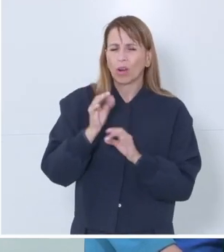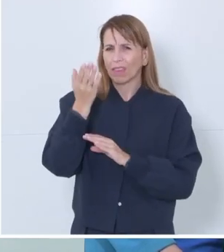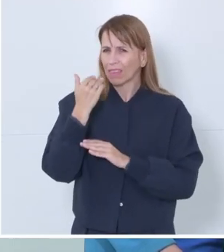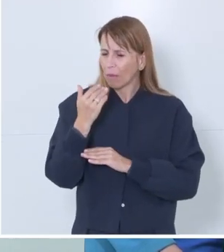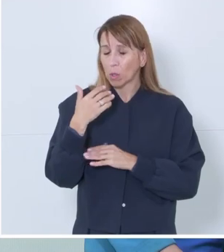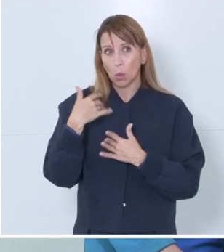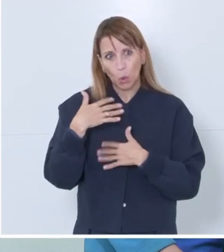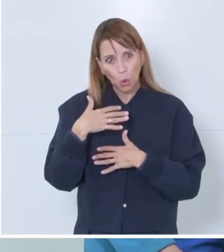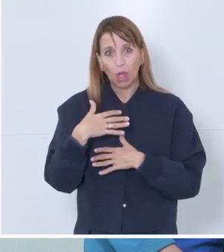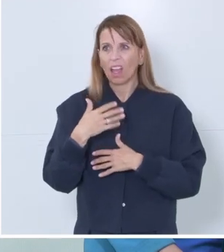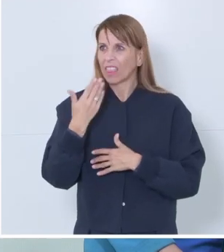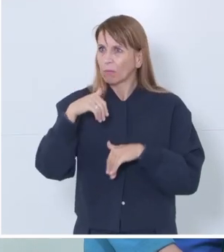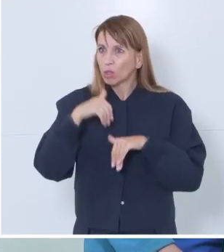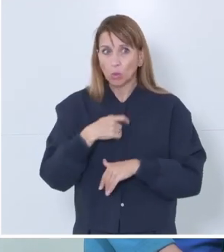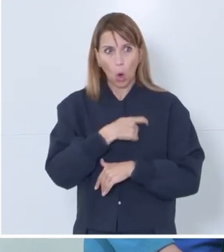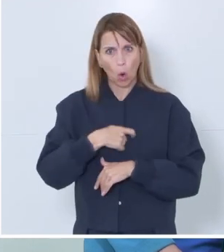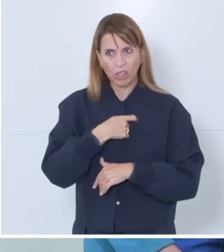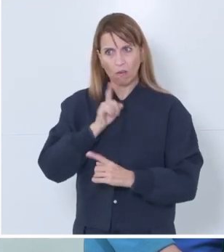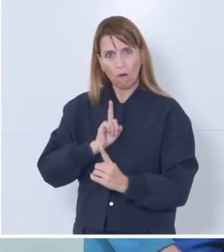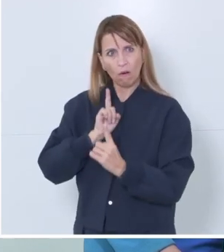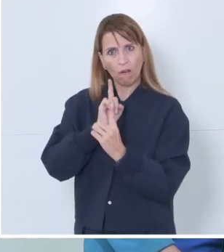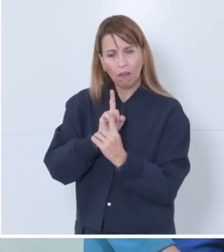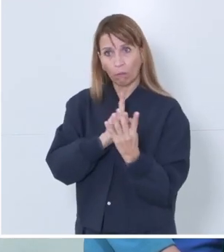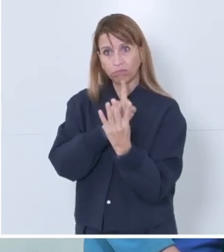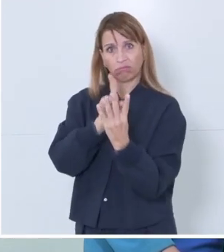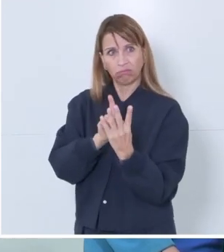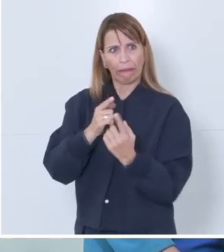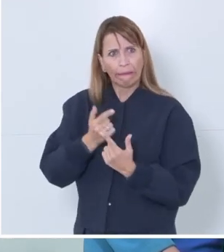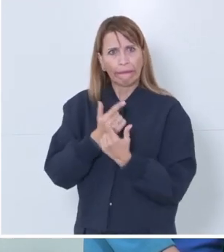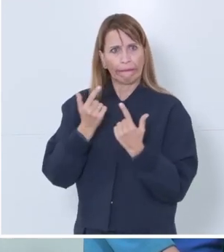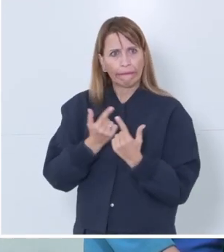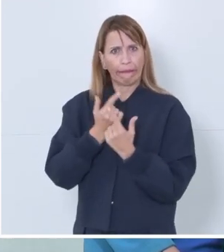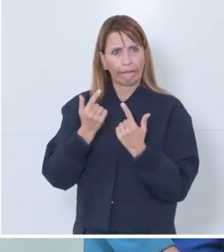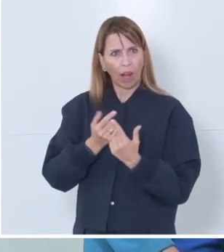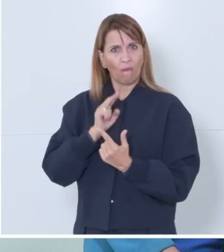mal vorstehen hat müssen und da wirklich Rede und Antwort gestanden ist bis tatsächlich, ja, der